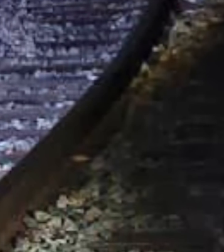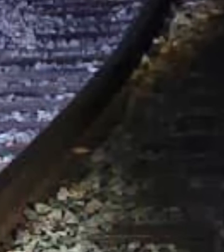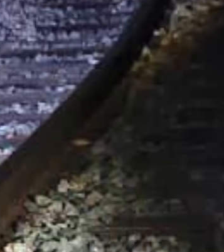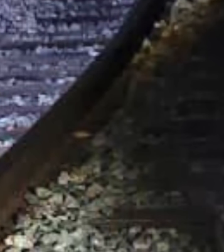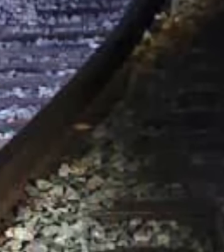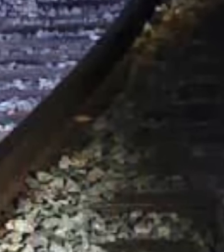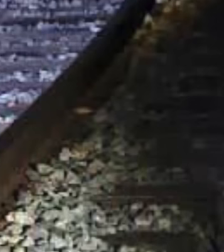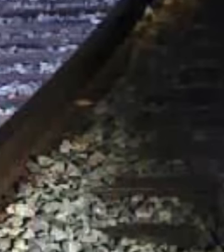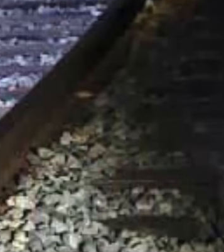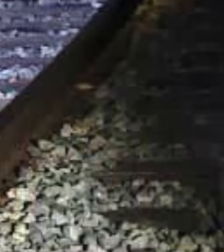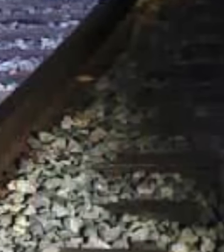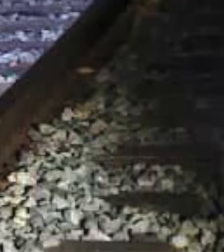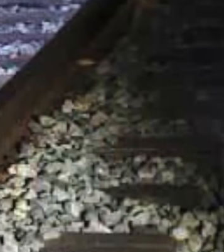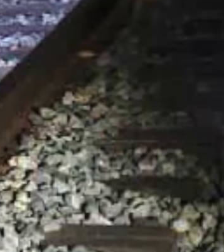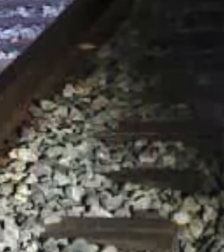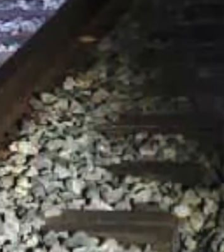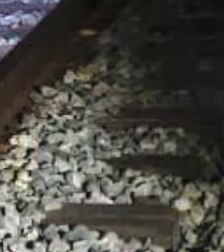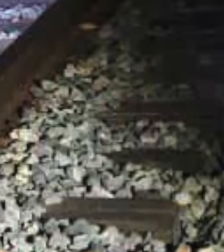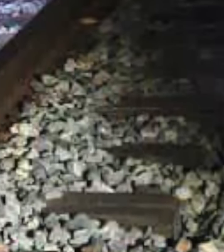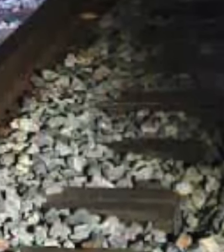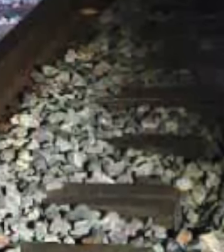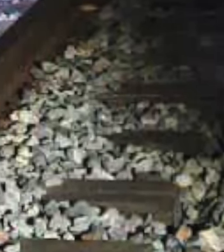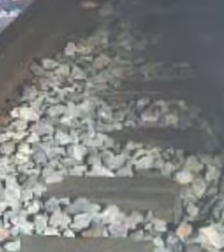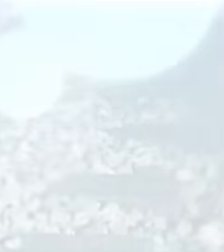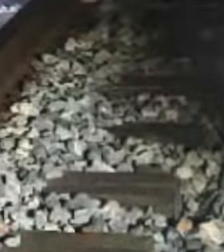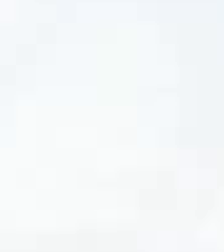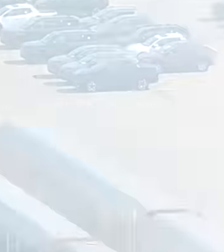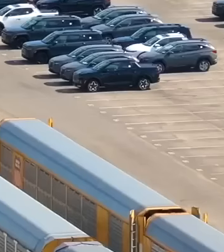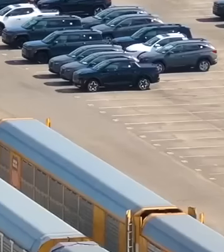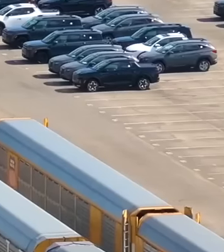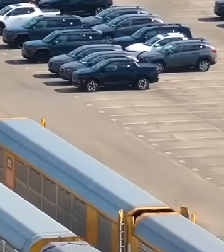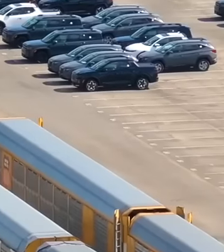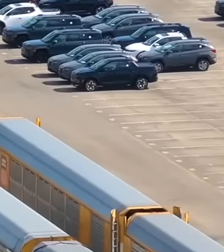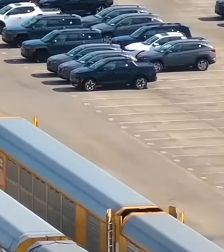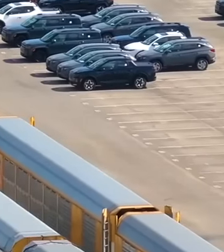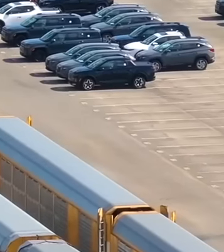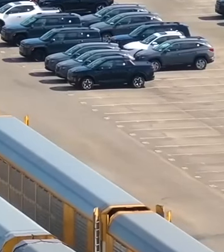SEMAR, confirmó que los [música] vagones viajaban vacíos tras haber entregado un cargamento de 3,000